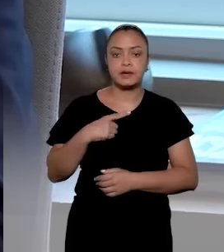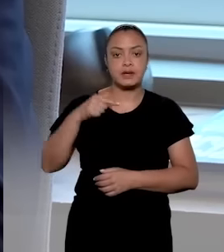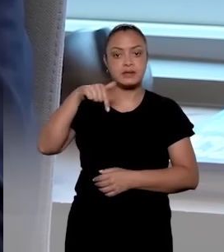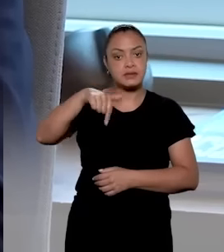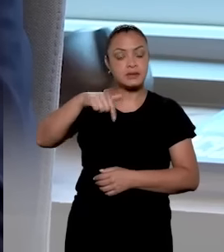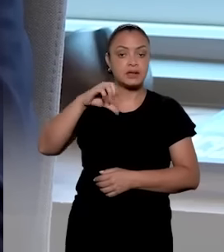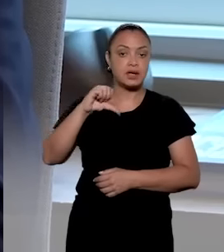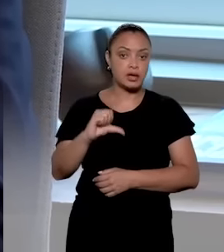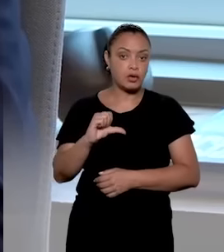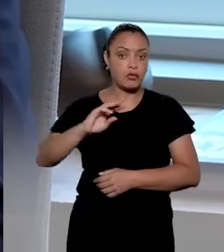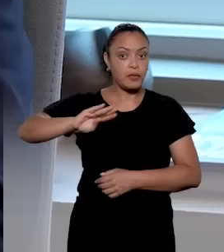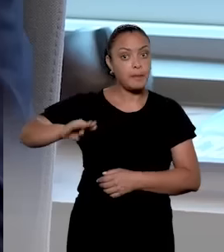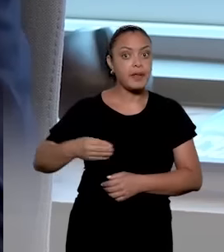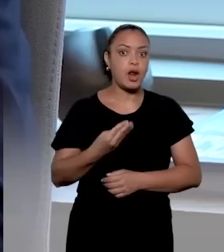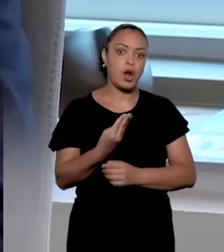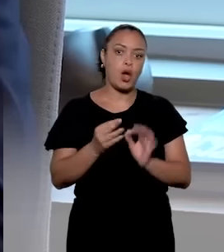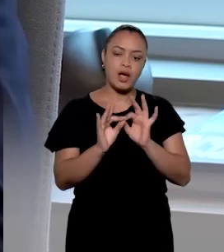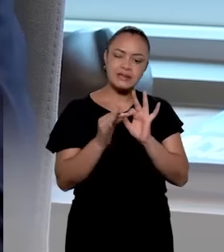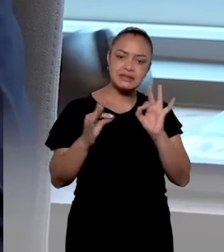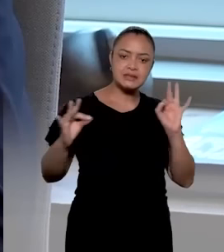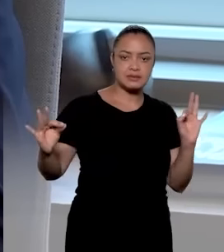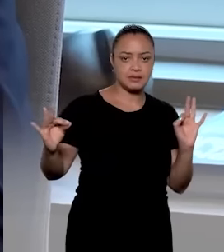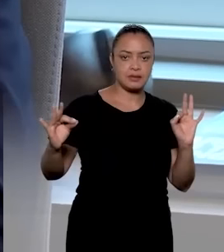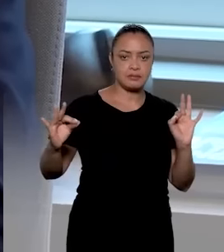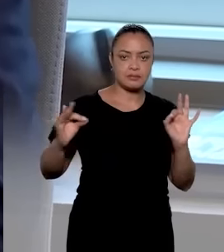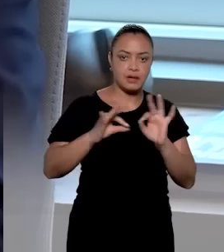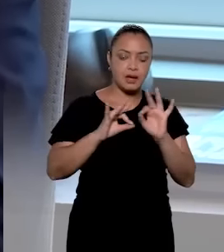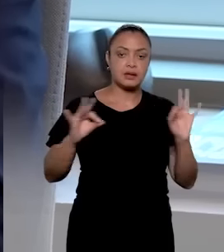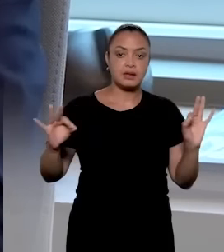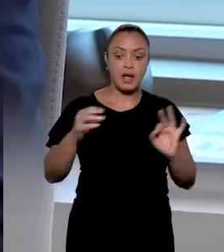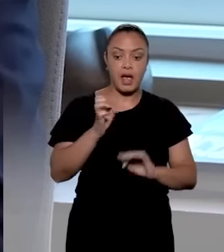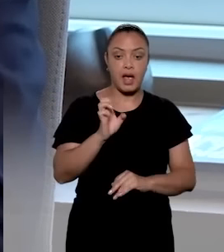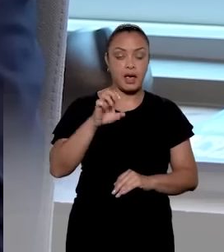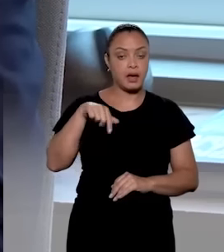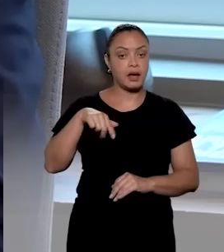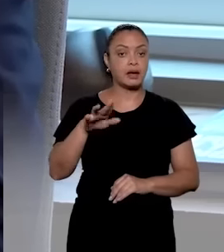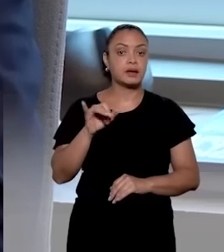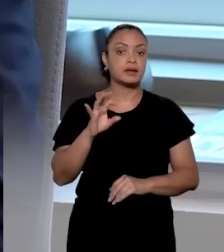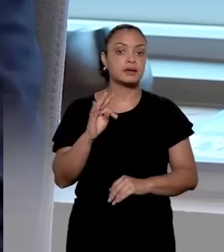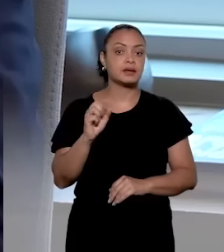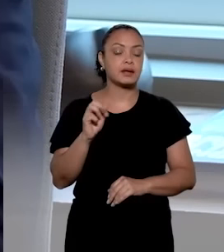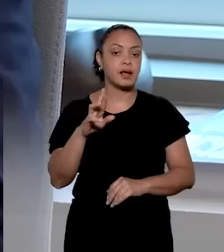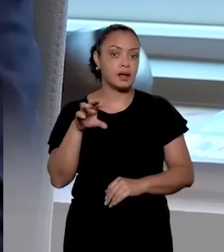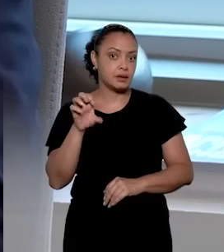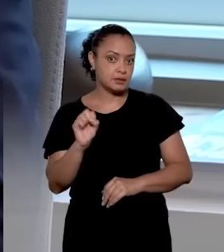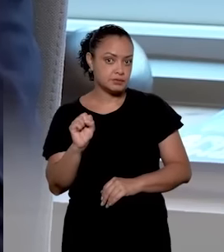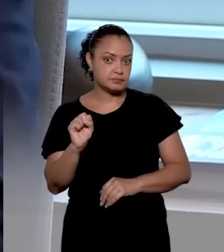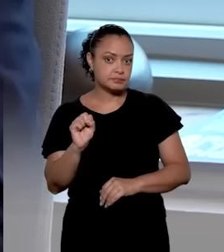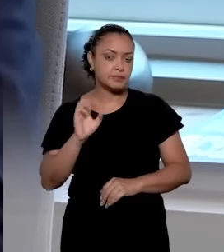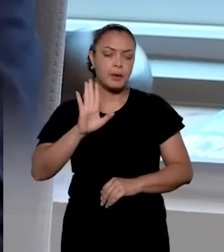milhões de hectares com grãos, 79, na verdade, são 50 milhões, só que o Brasil tem uma coisa única,